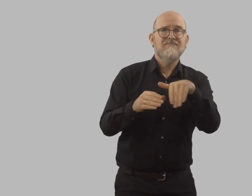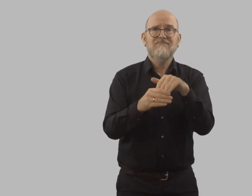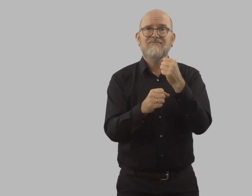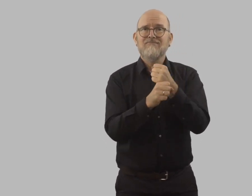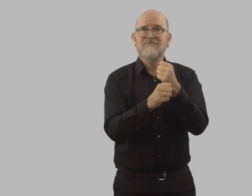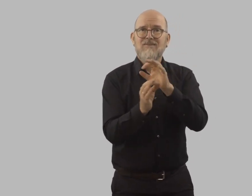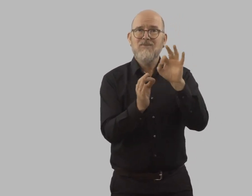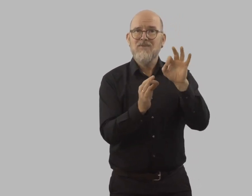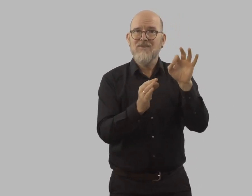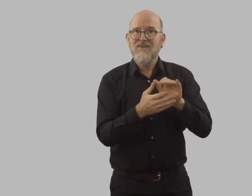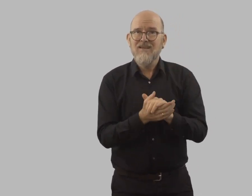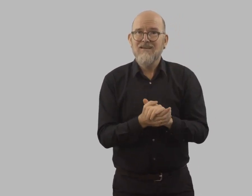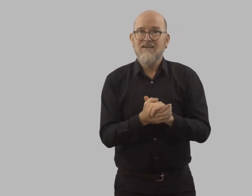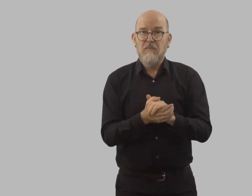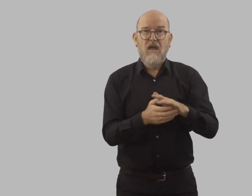in wohlhabenden Wiener Haushalten.